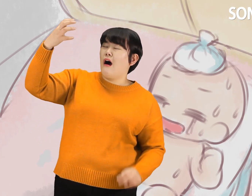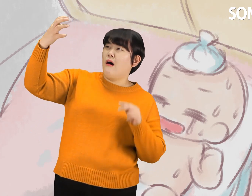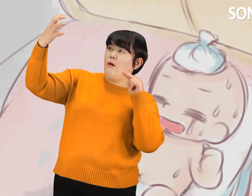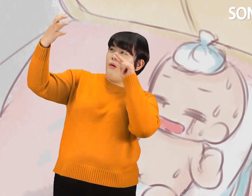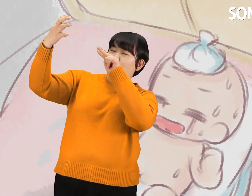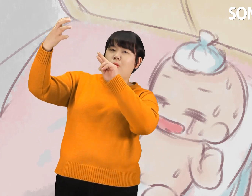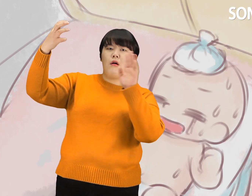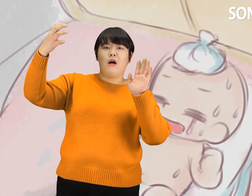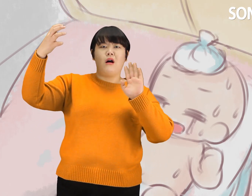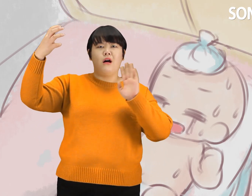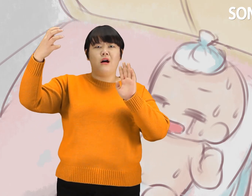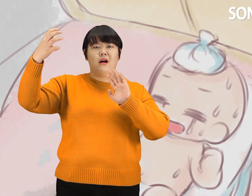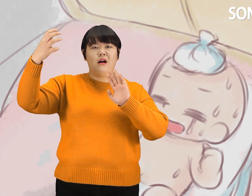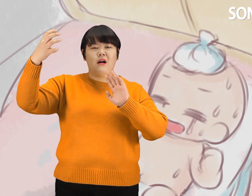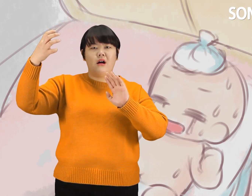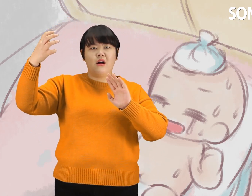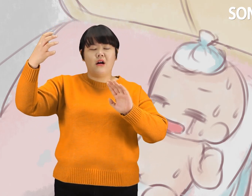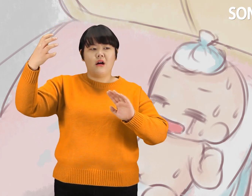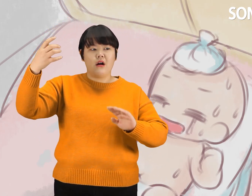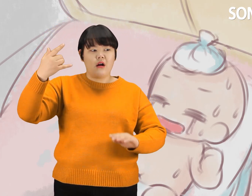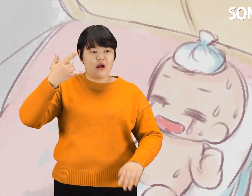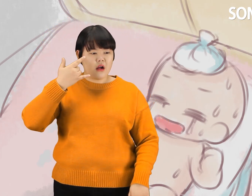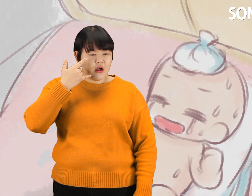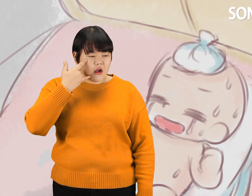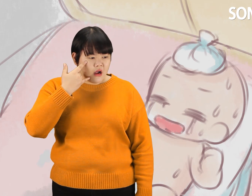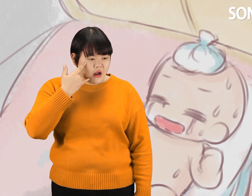どんなに大きな声で呼んでもヘレンは人形を見ていない。